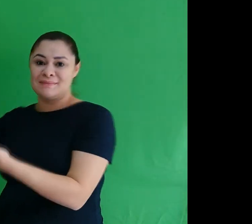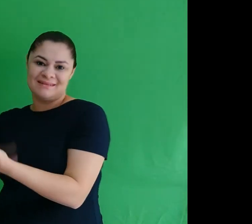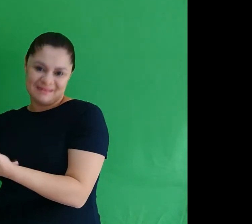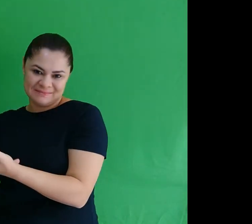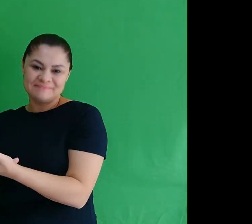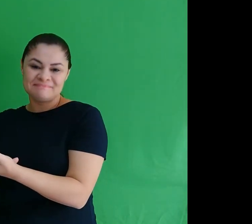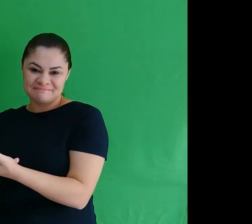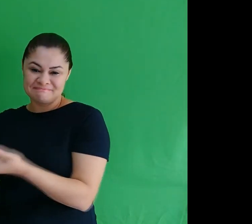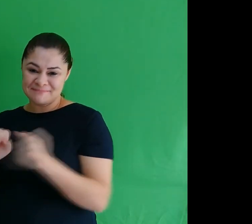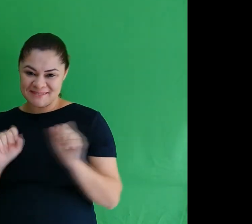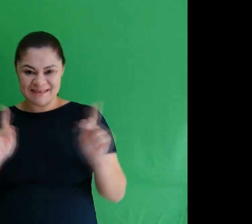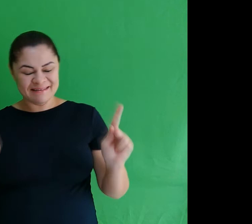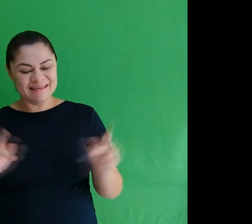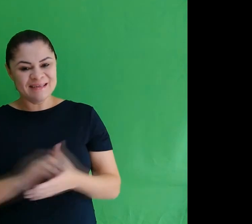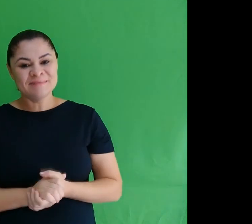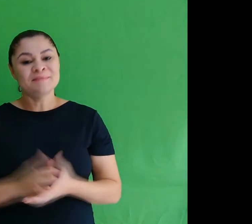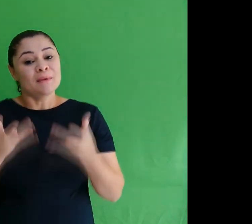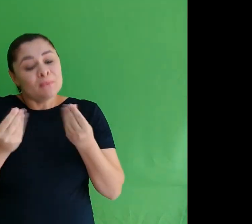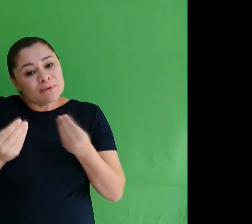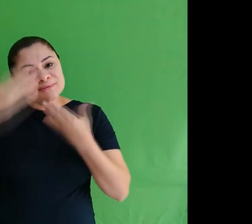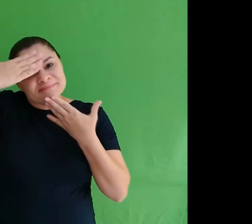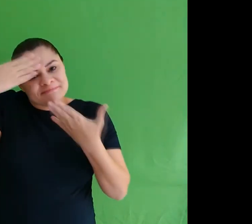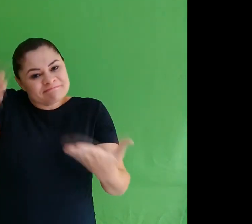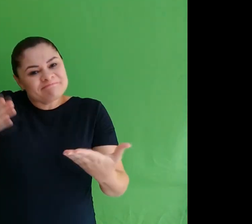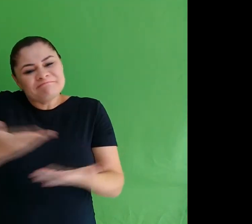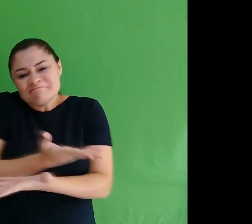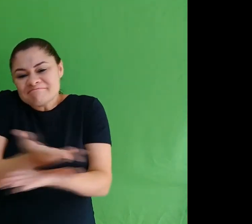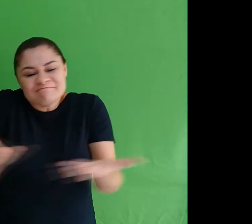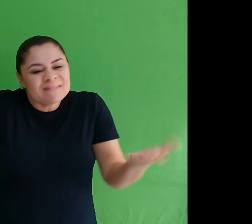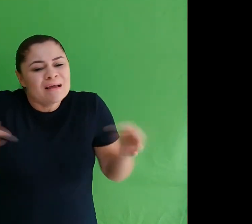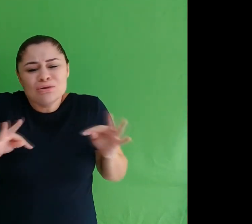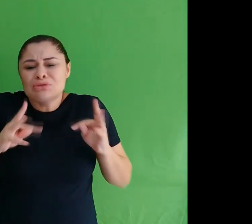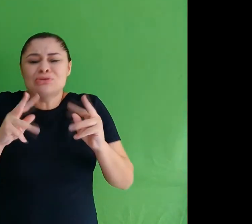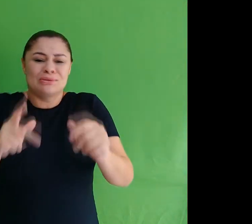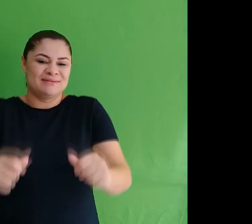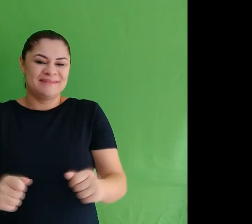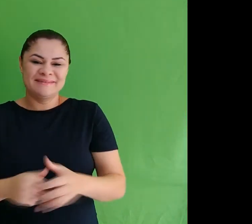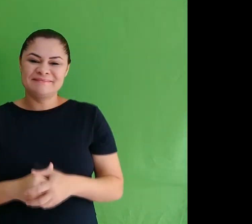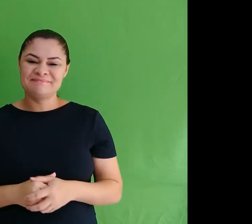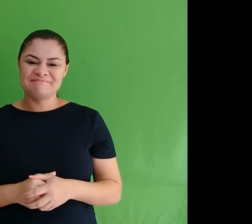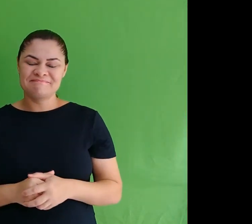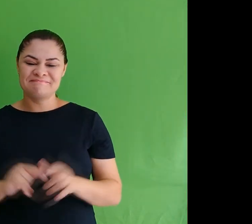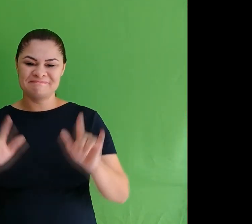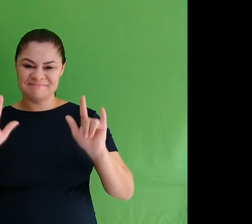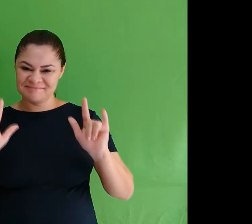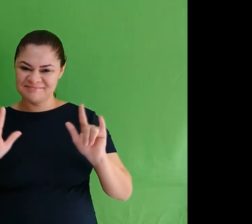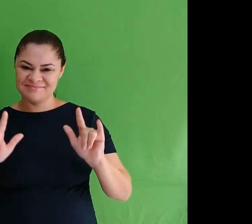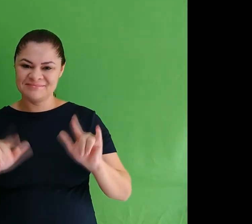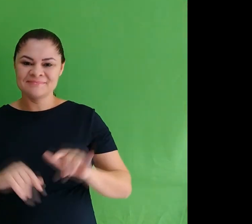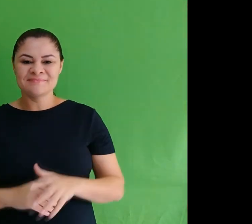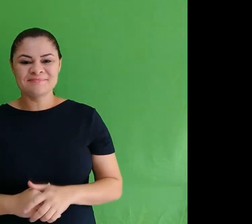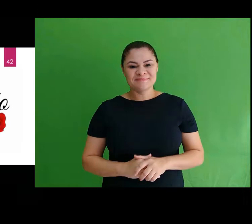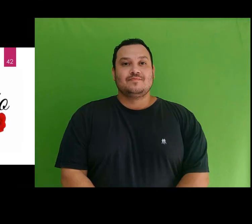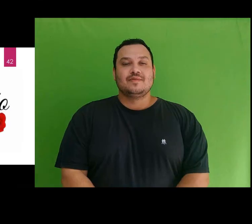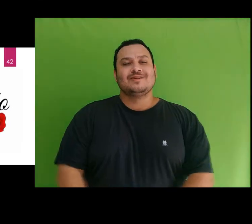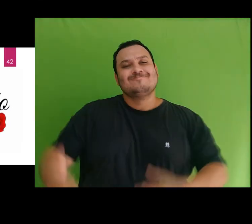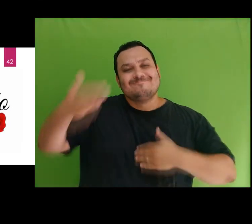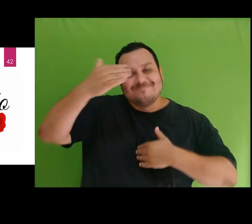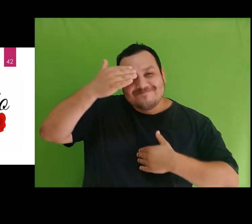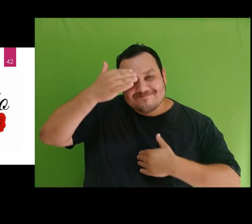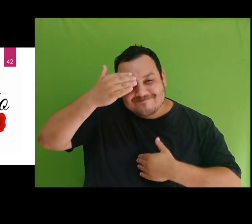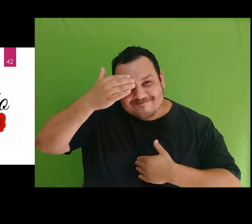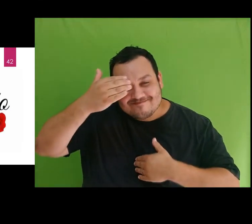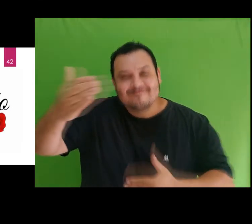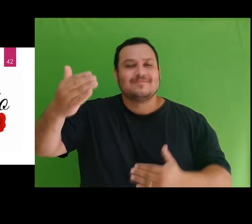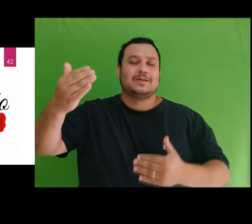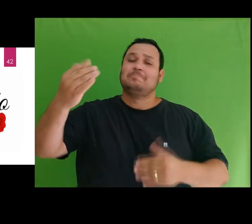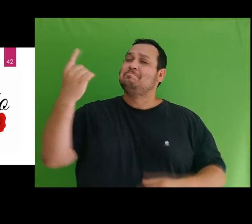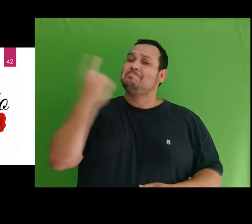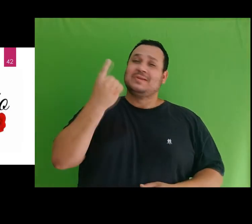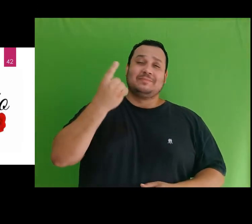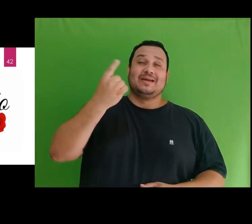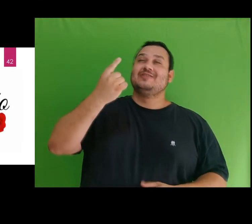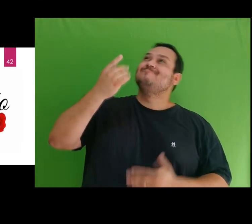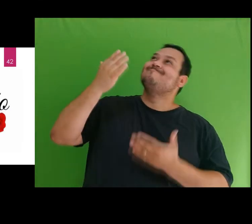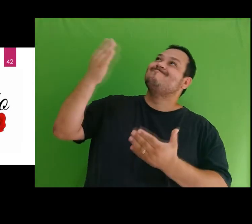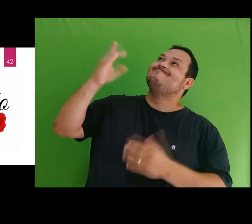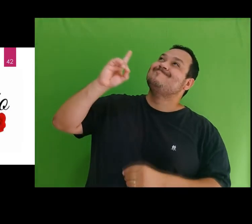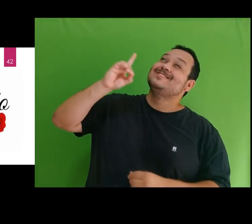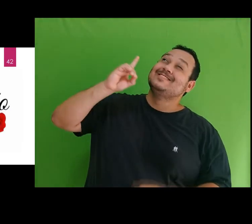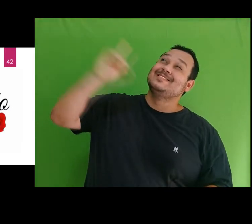esposo que interpretasse os agradecimentos por mim. Agradeço primeiramente a Deus por ter me